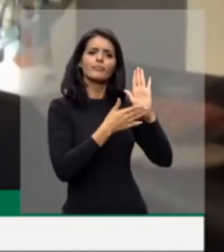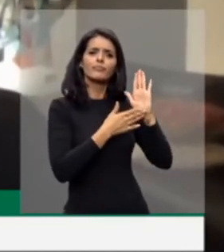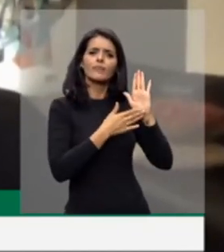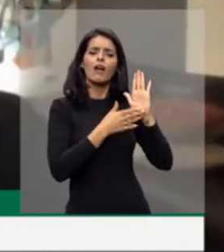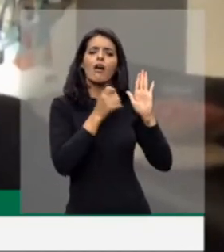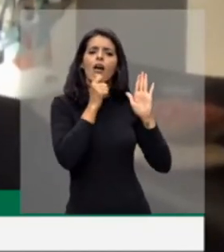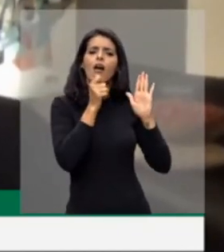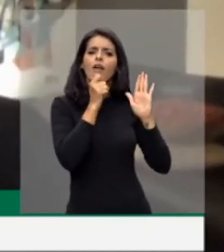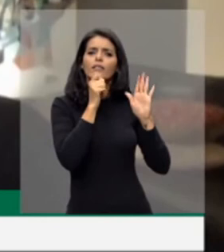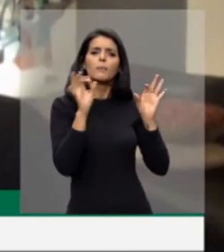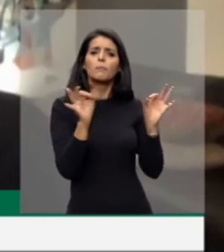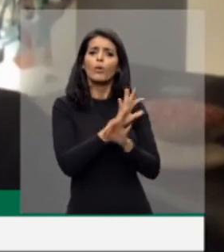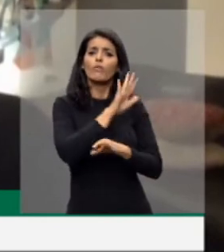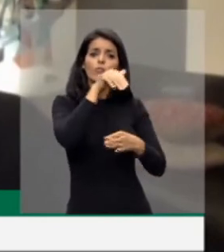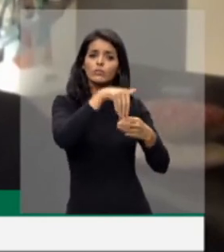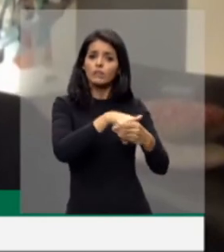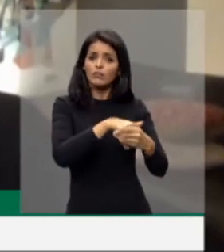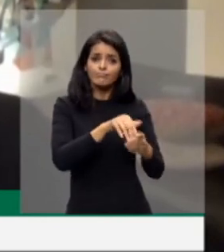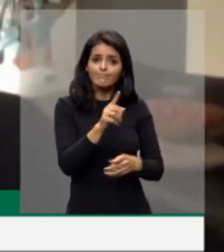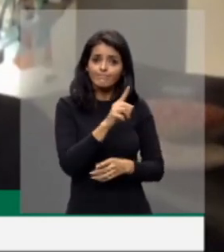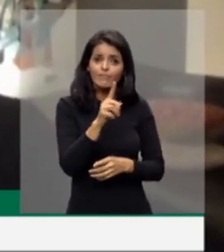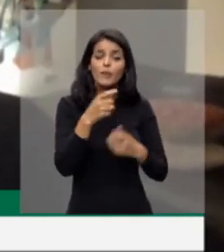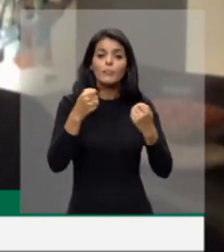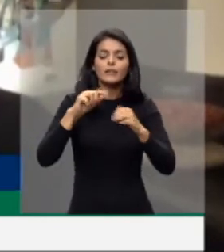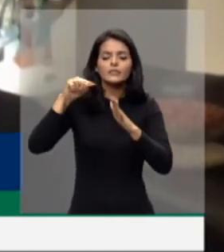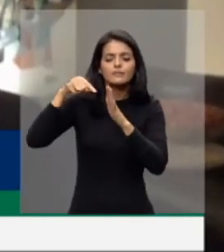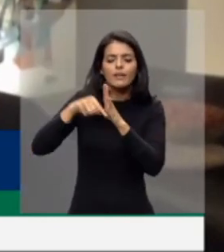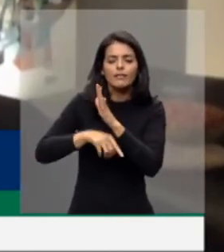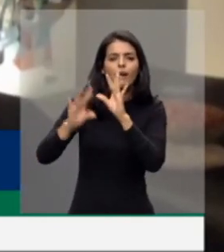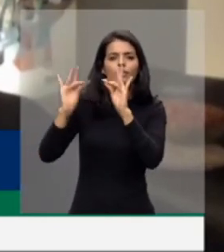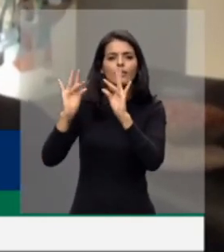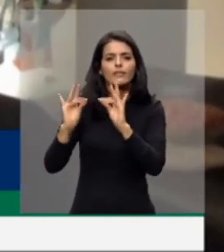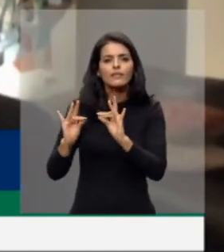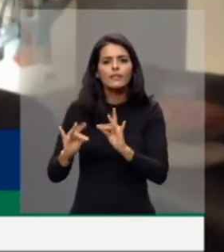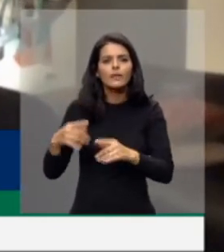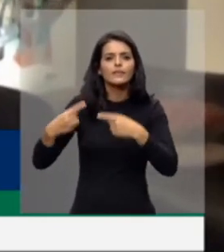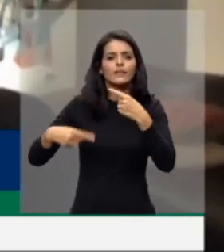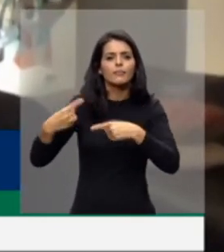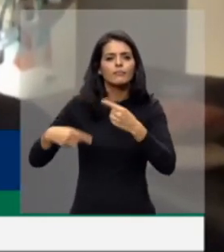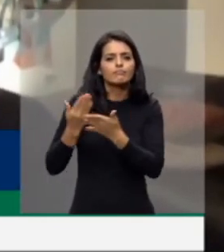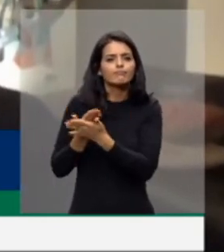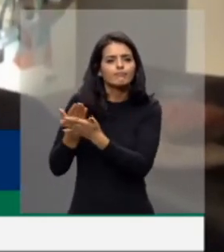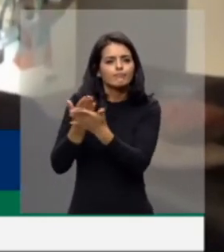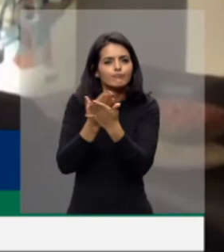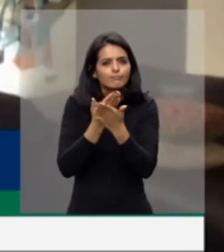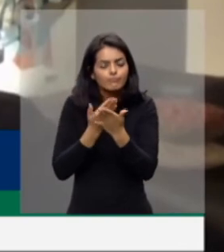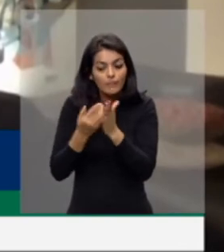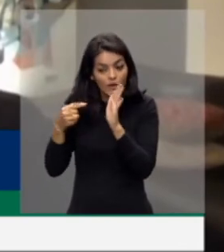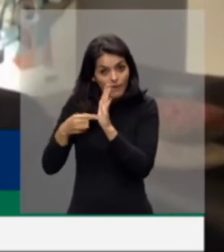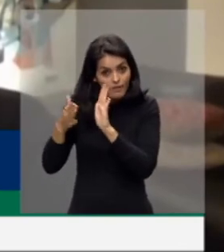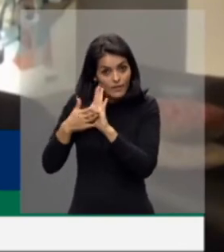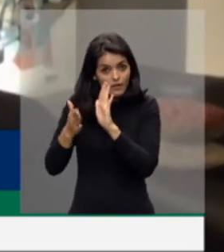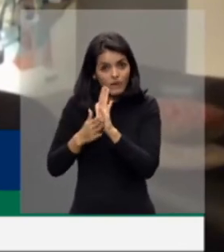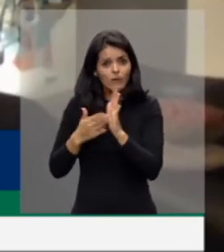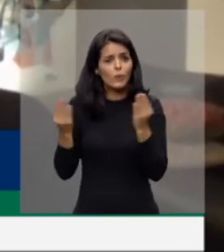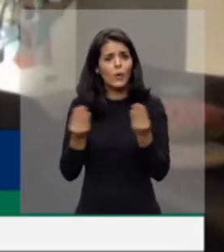AMBIENTE AMBIENTE. COMO VOTA O PDT . -- PRESIDENTE, ESTA MATÉRIA NÃO ESTÁ PRONTA PARA SER VOTADA, PRECISA SER